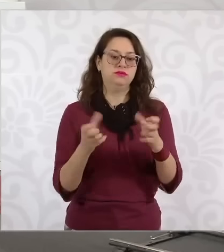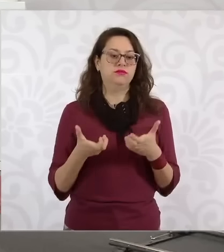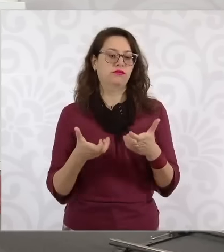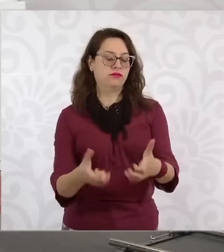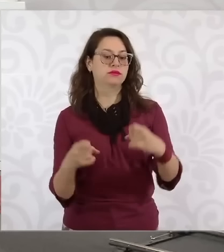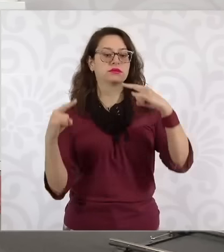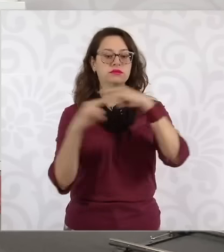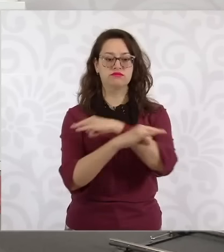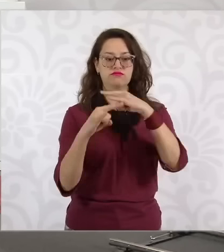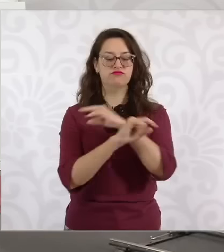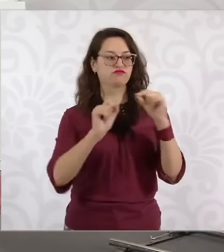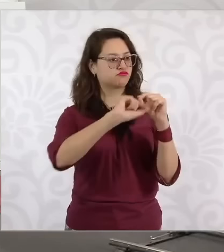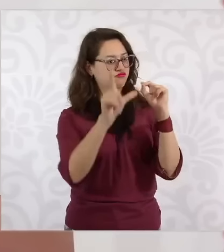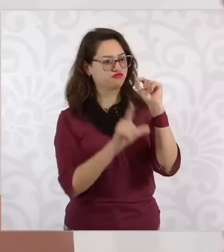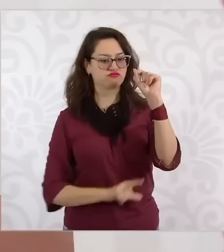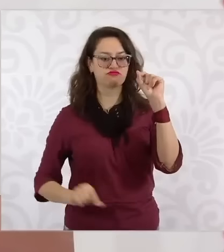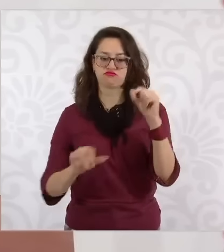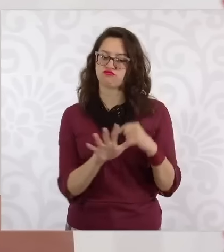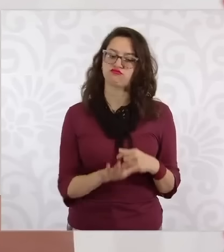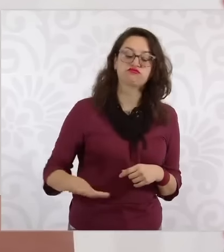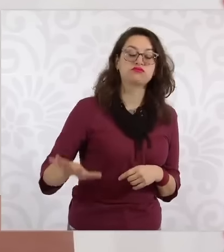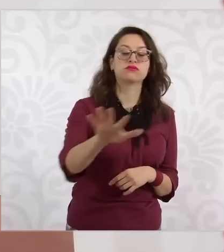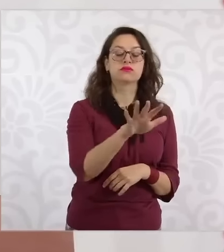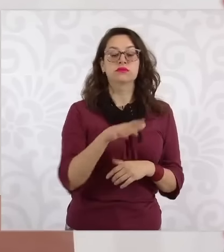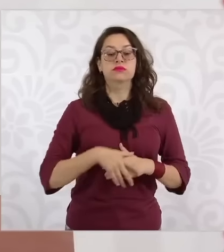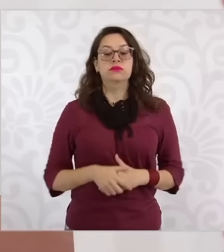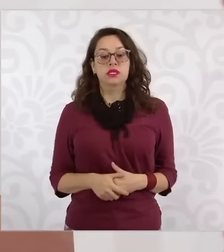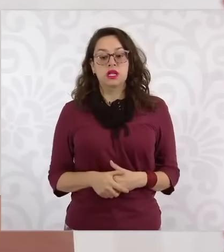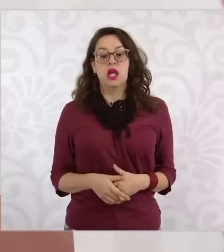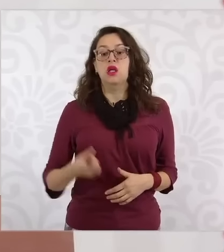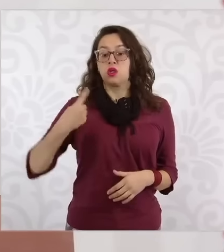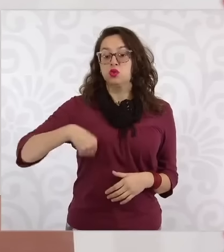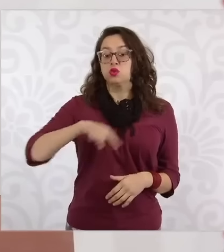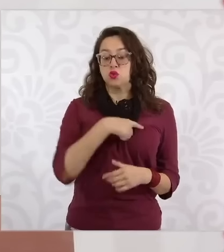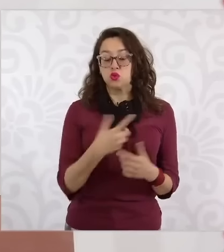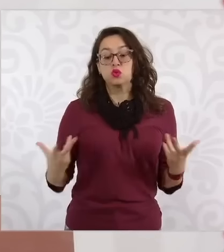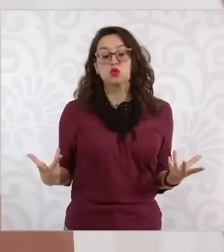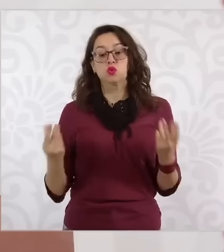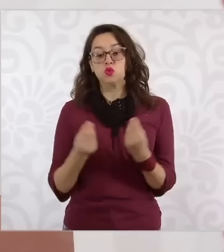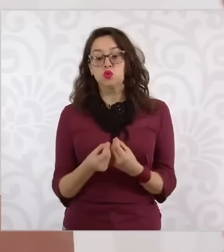carreteras de nuestro país. Dentro de estas mesas de trabajo hemos estado haciendo un esfuerzo para